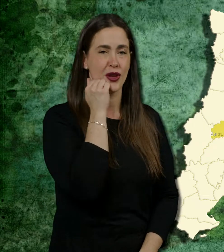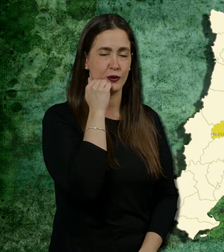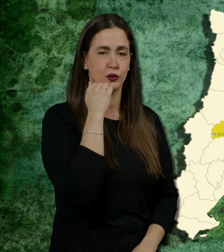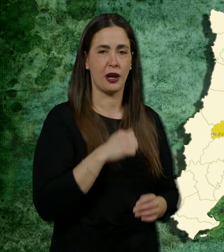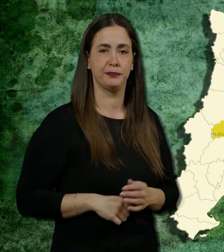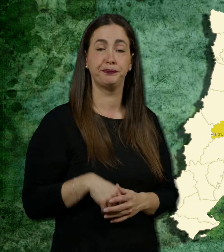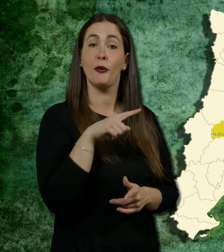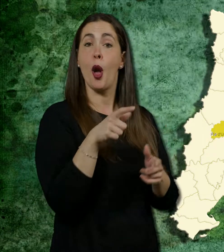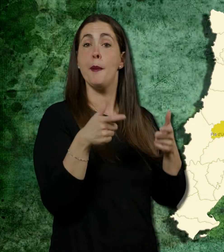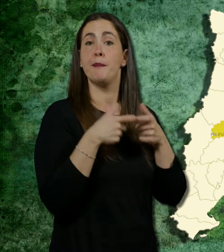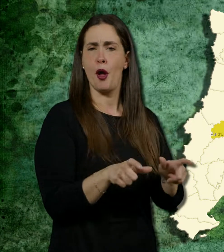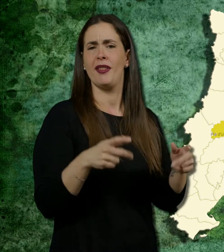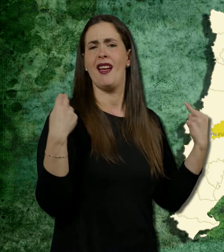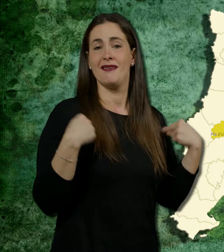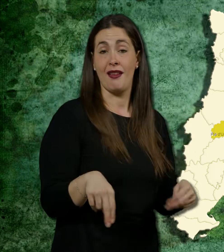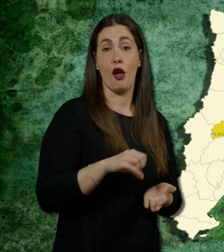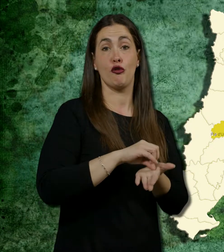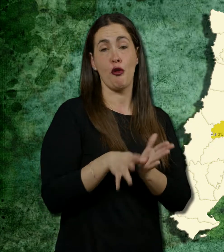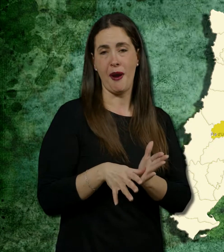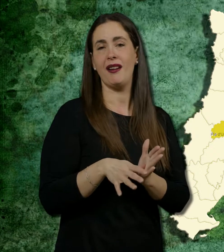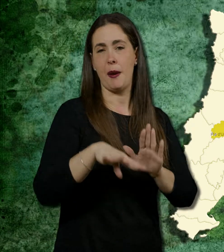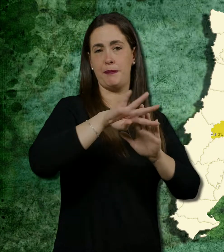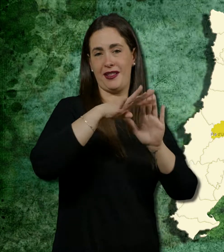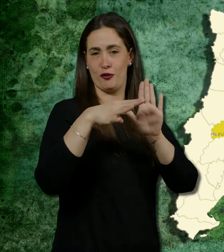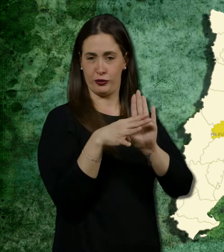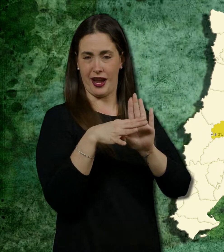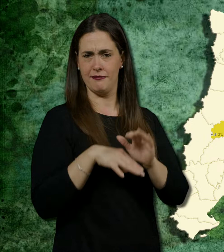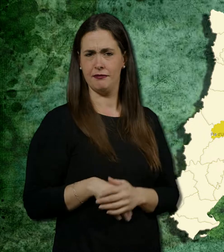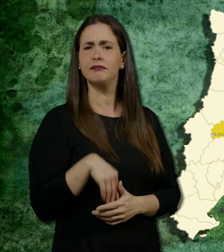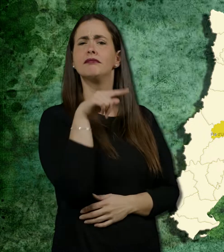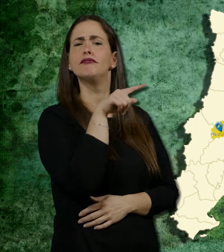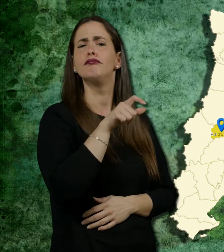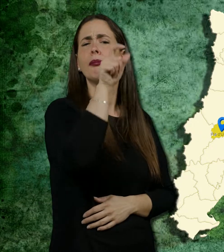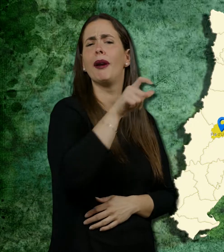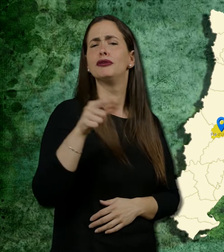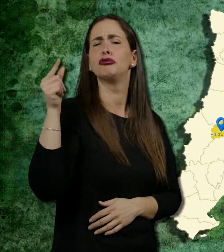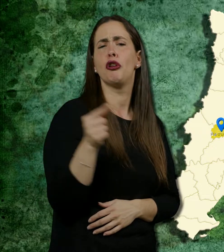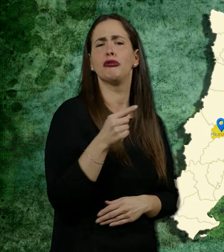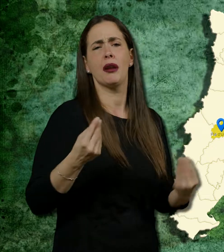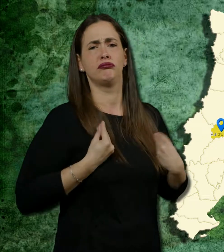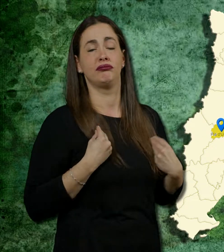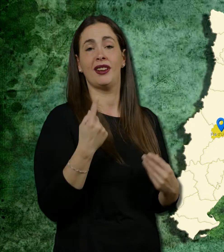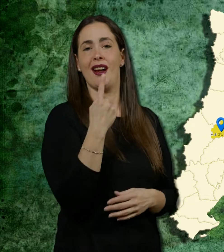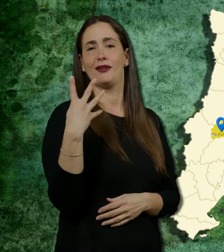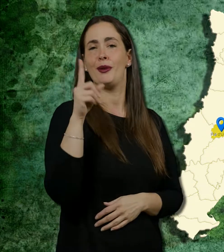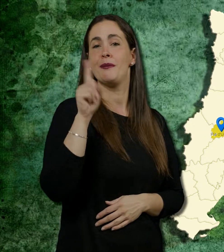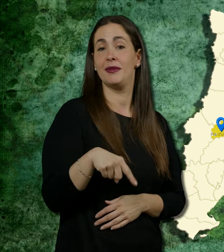MOLLERUSSA Província de Lleida. Comarca: Pla d’Urgell.